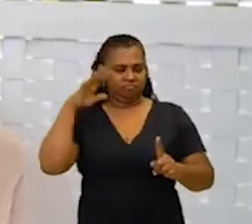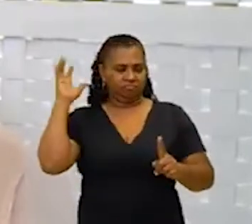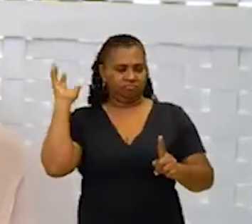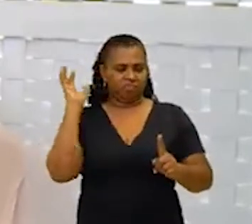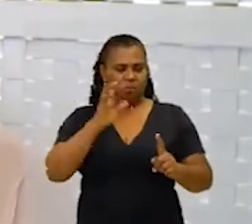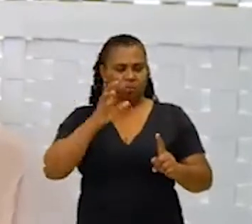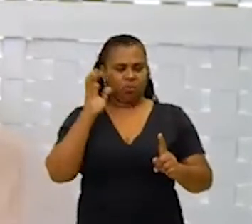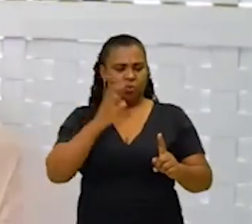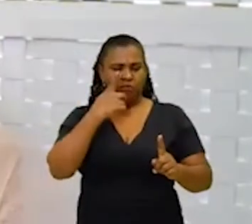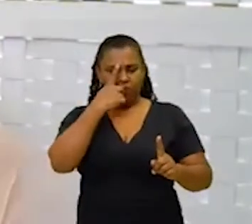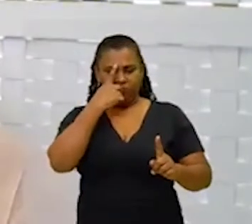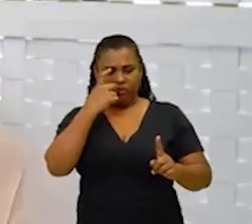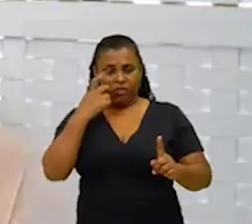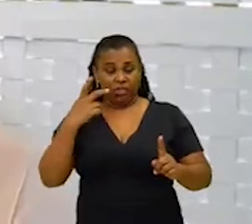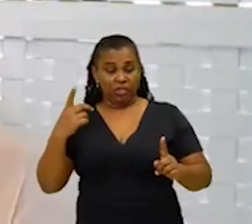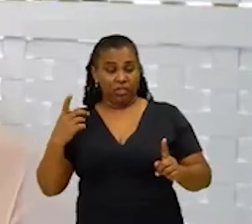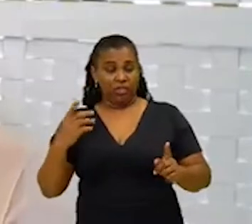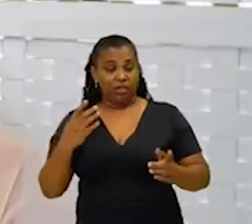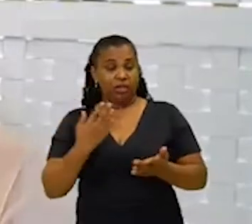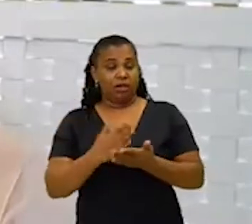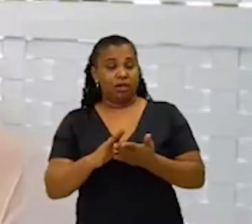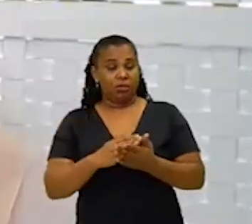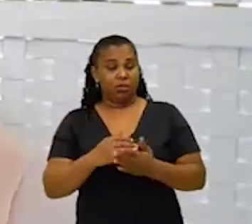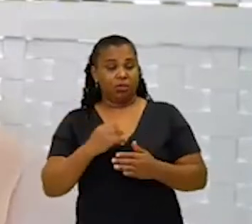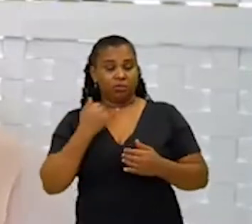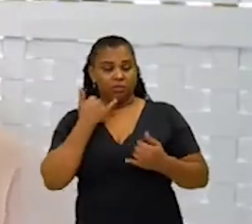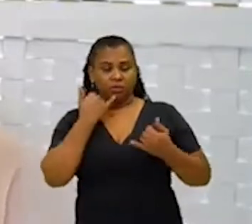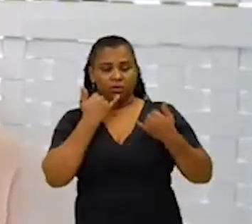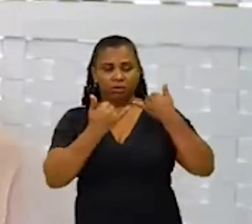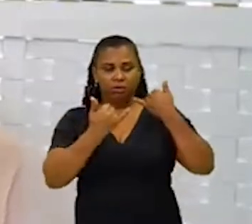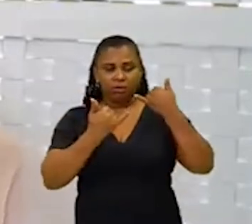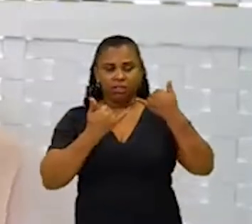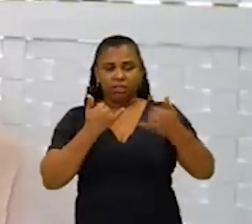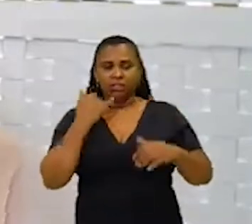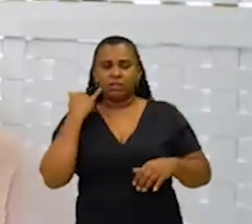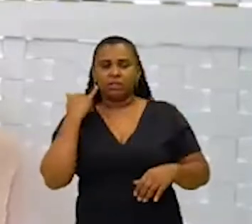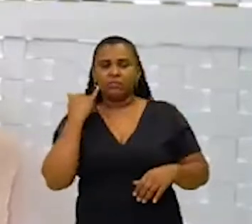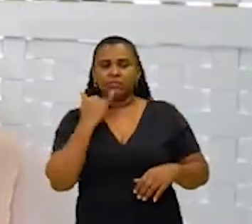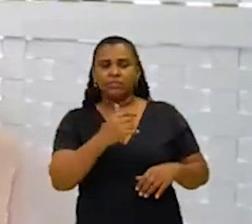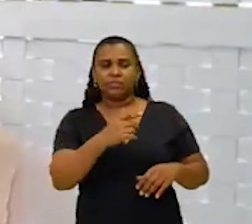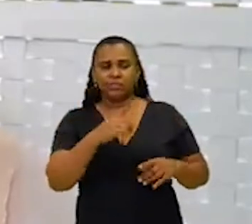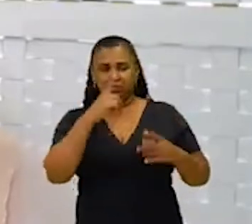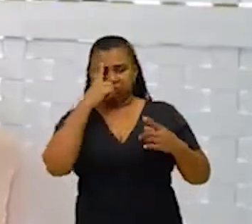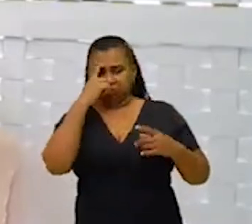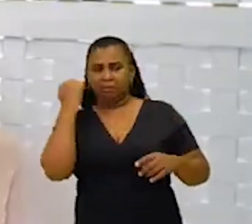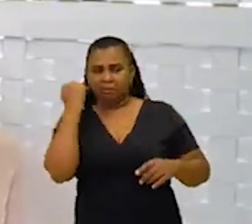parlamentares ameaças diretas de assassinato e de outro a parlamentares eleitos com Érika